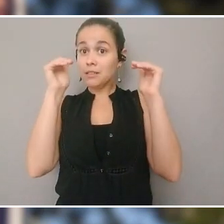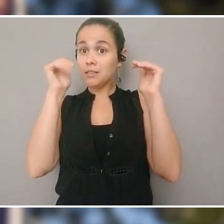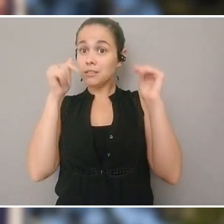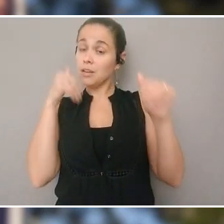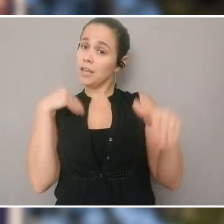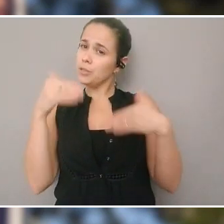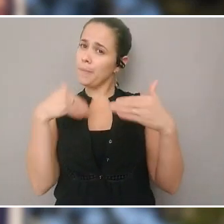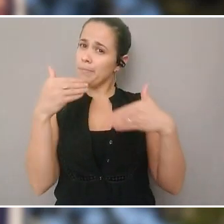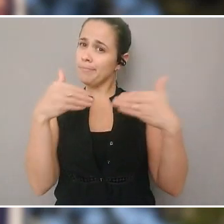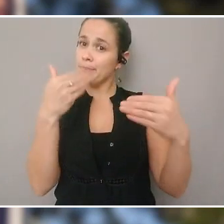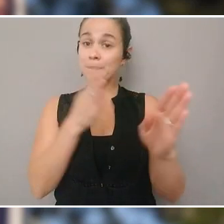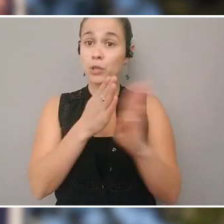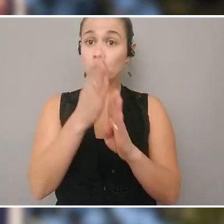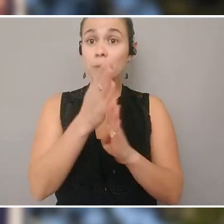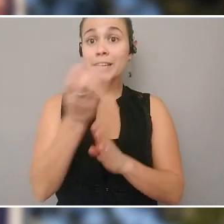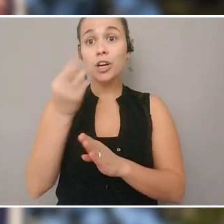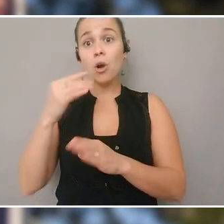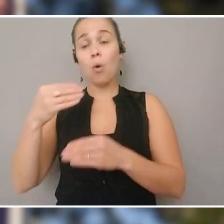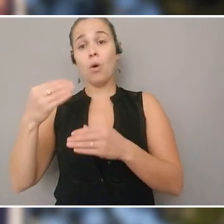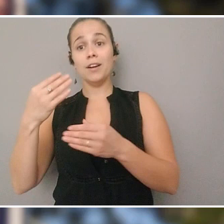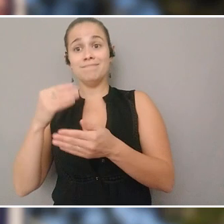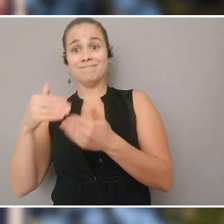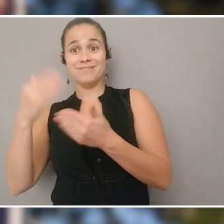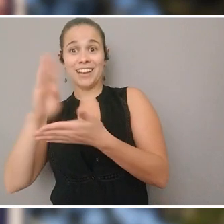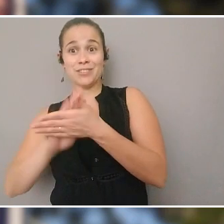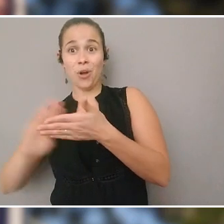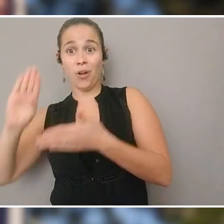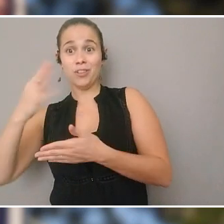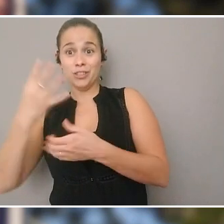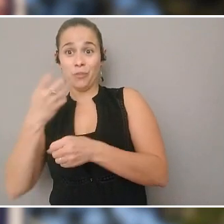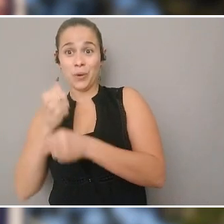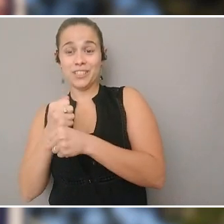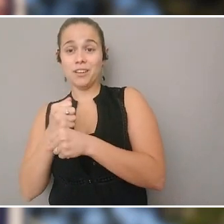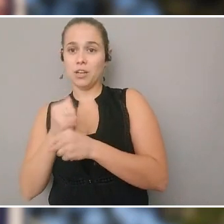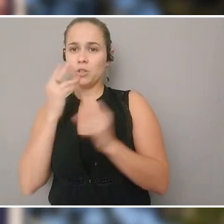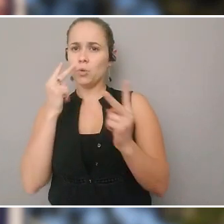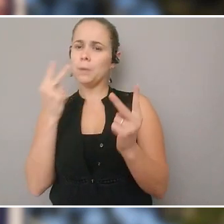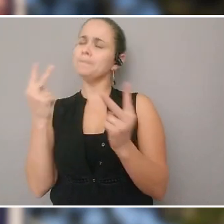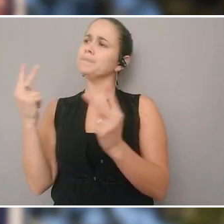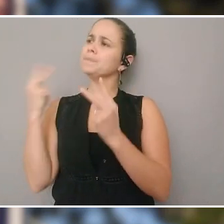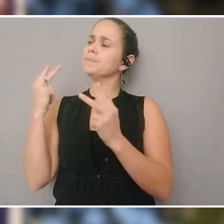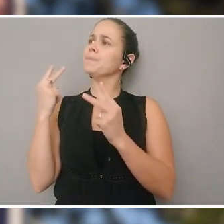carrera o a una universidad de cuatro años que